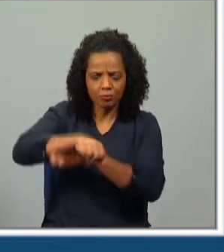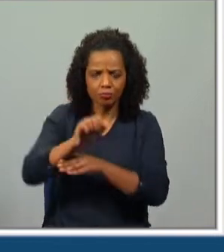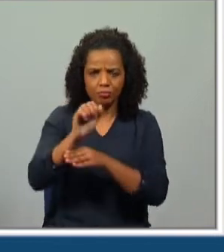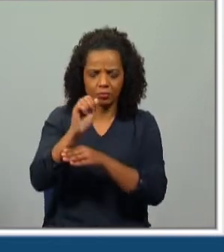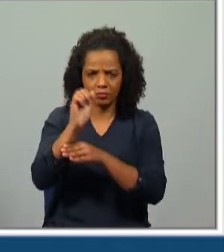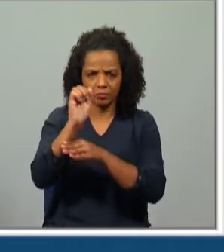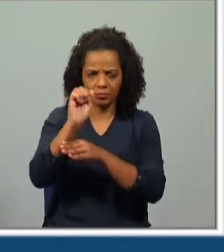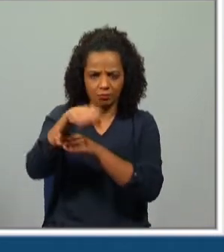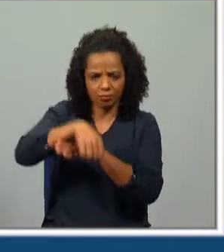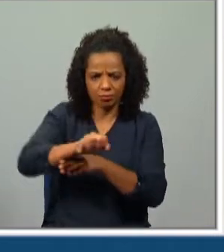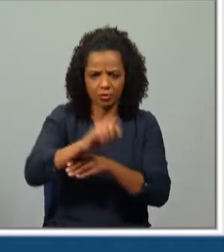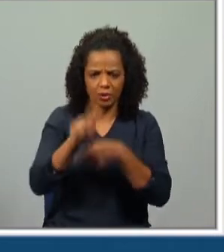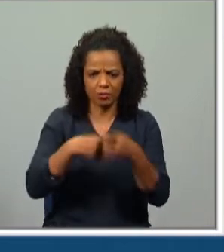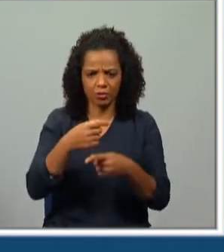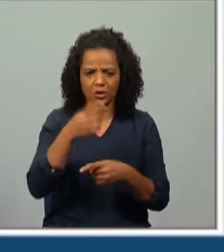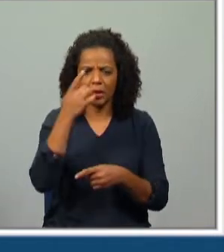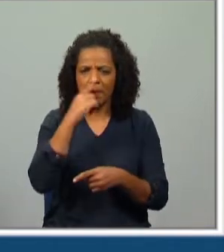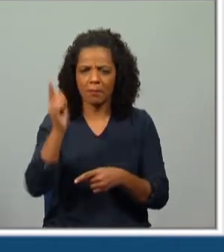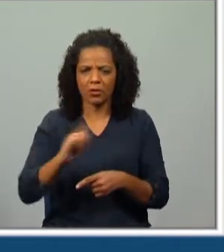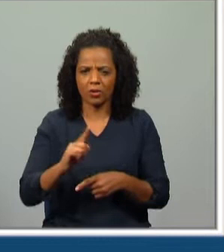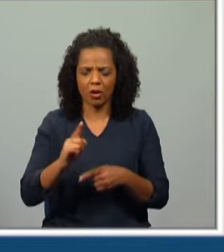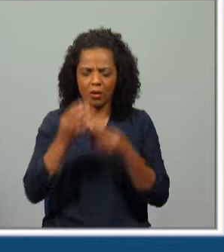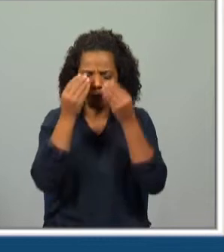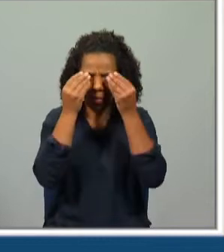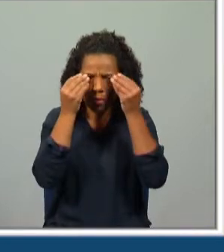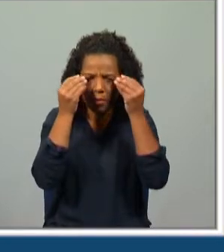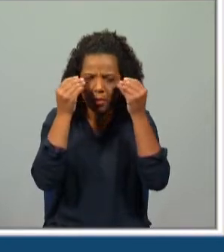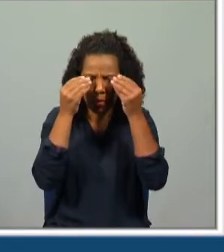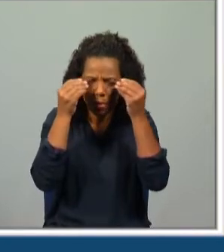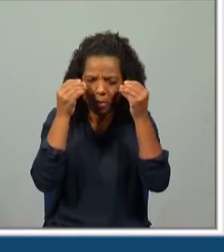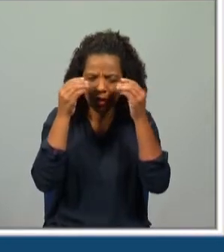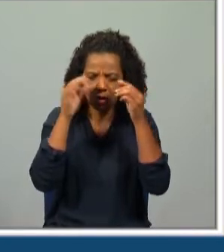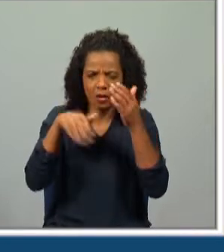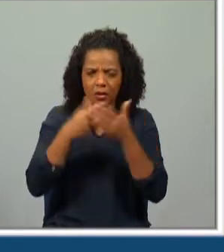cobertas de petróleo a mancha viscose há peste negra colava-lhe as asas ao corpo 被油覆蓋在那裡粘膠污漬黑死病把翅膀粘在身上